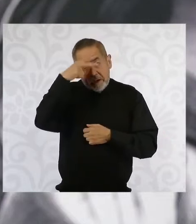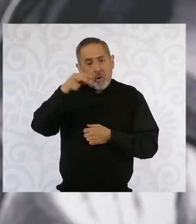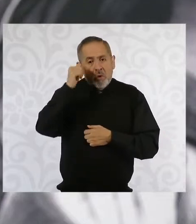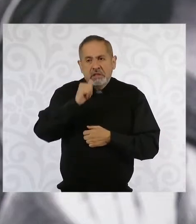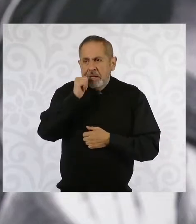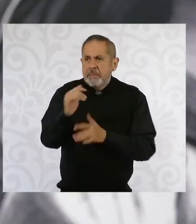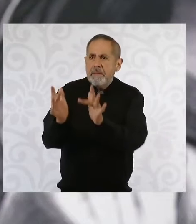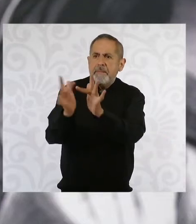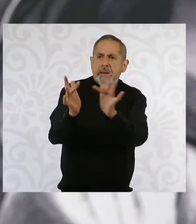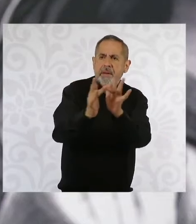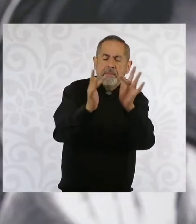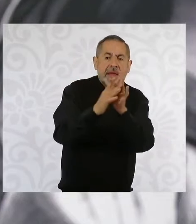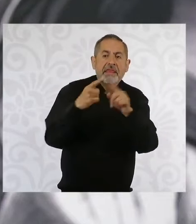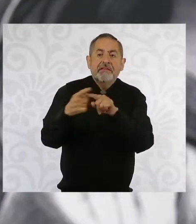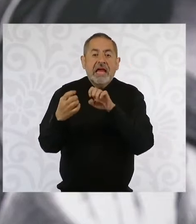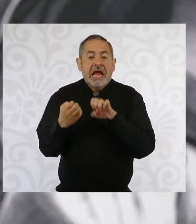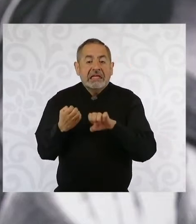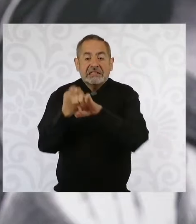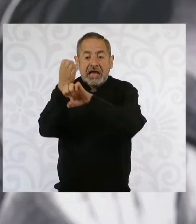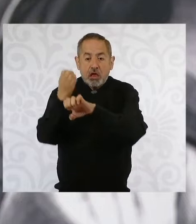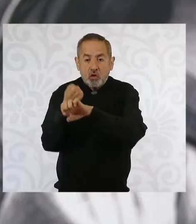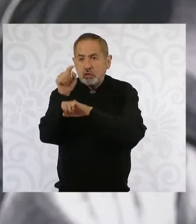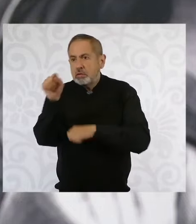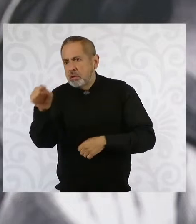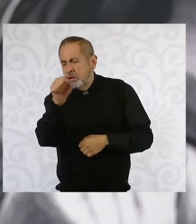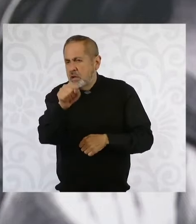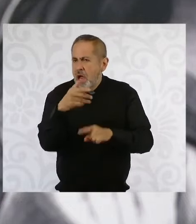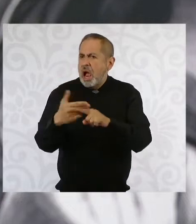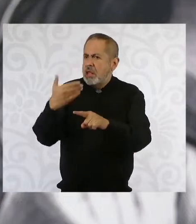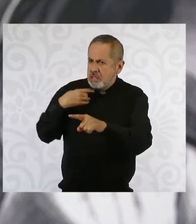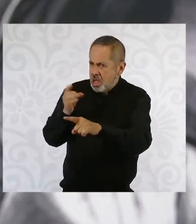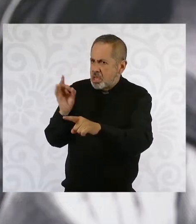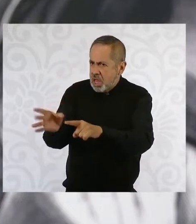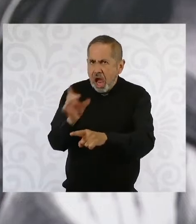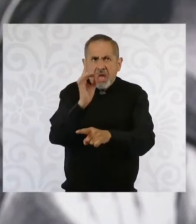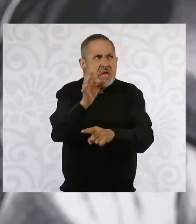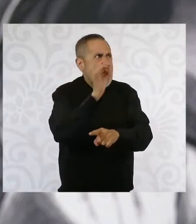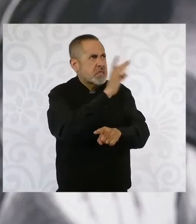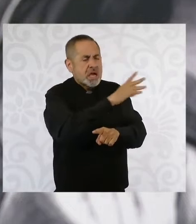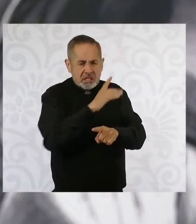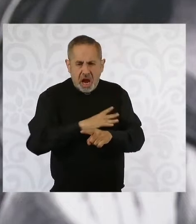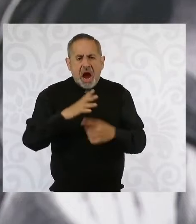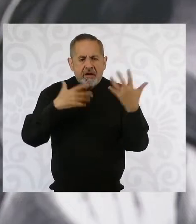diferentes estados que tienen ya fabricación en el estado este mes Vamos a estar en Puebla vamos a